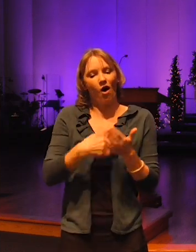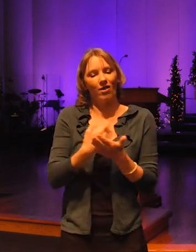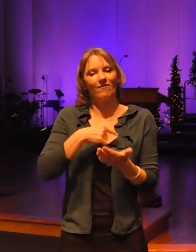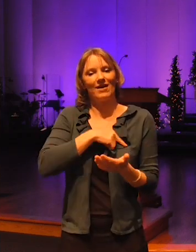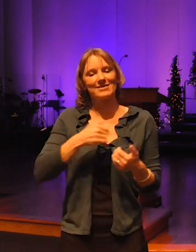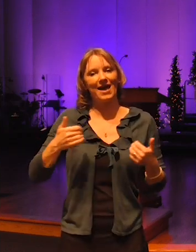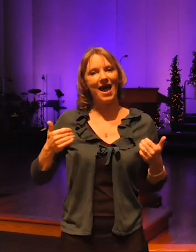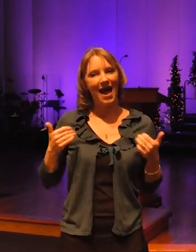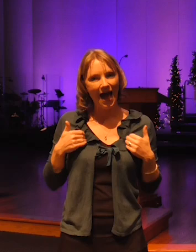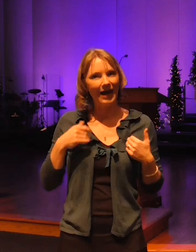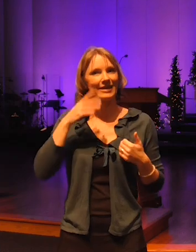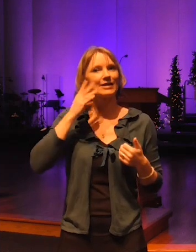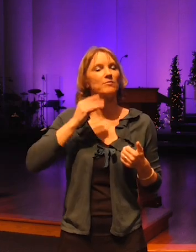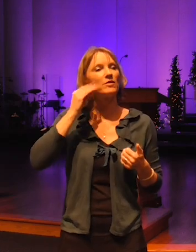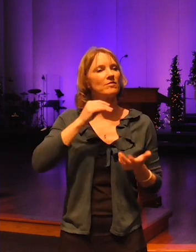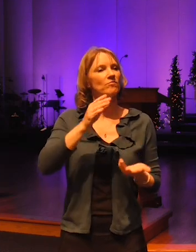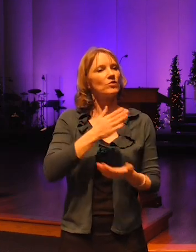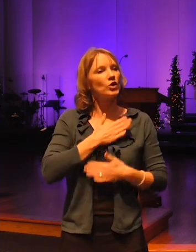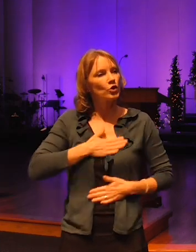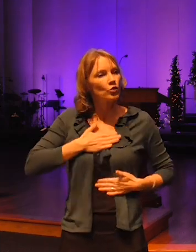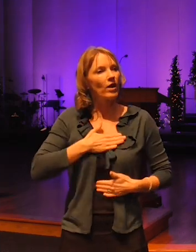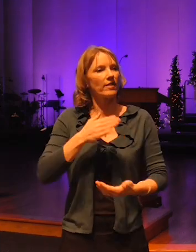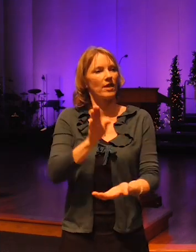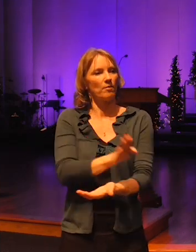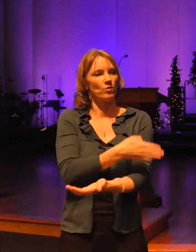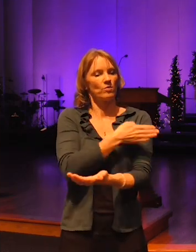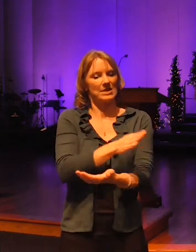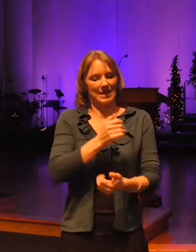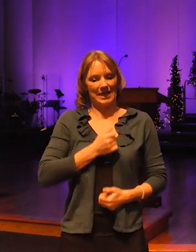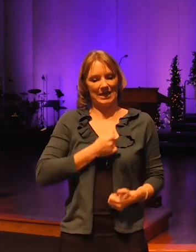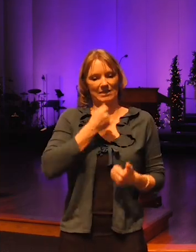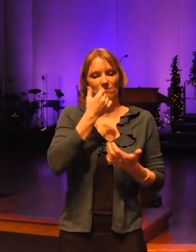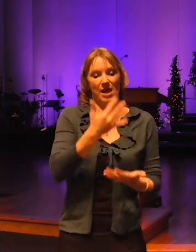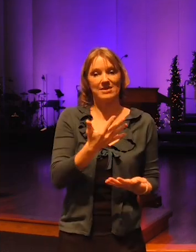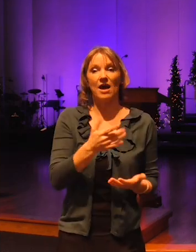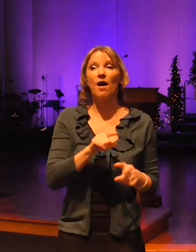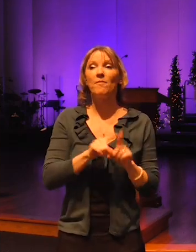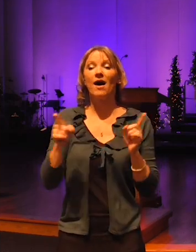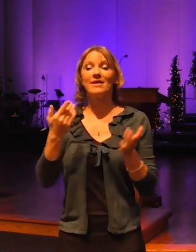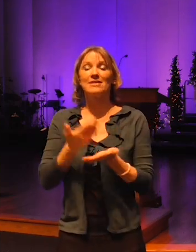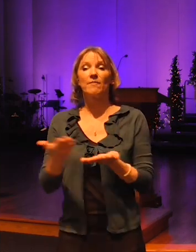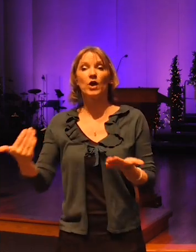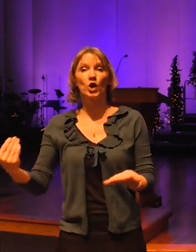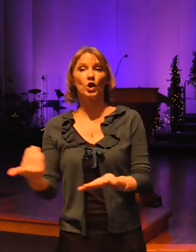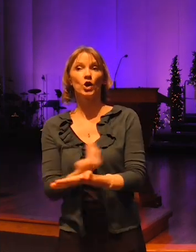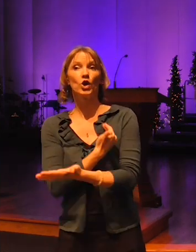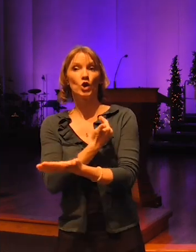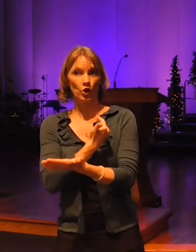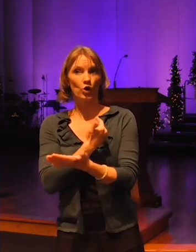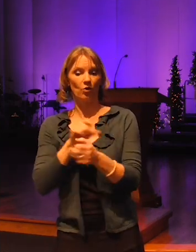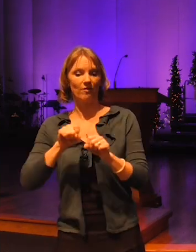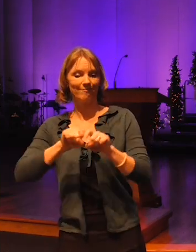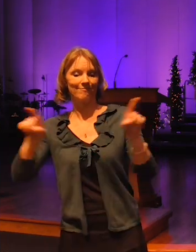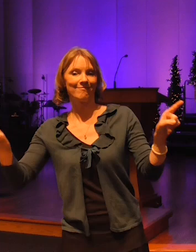de la música que se estaba expresando, pero salió algo nuevo que ya no se reproduciría en ese medio.